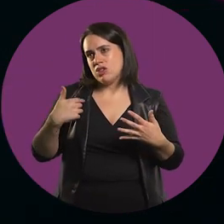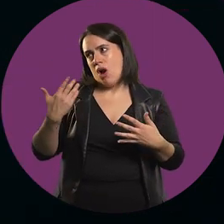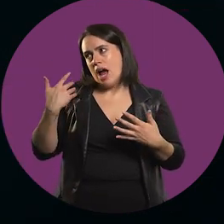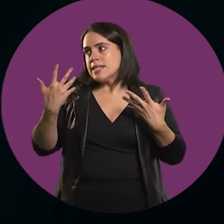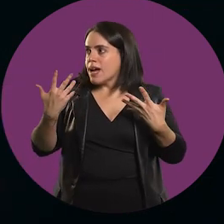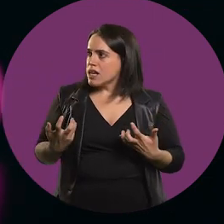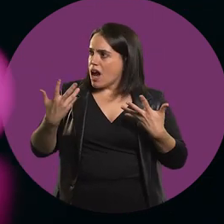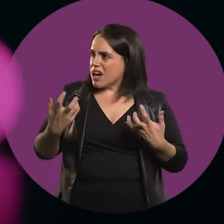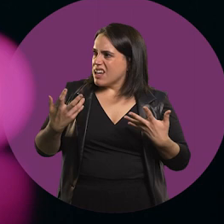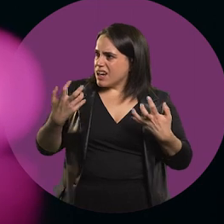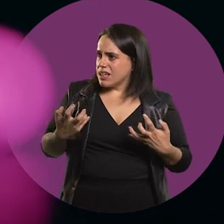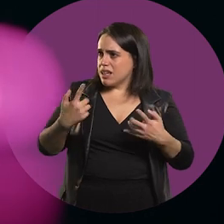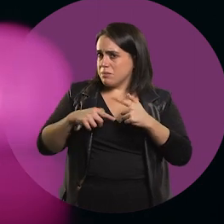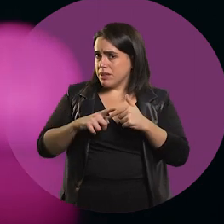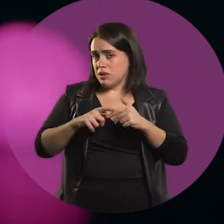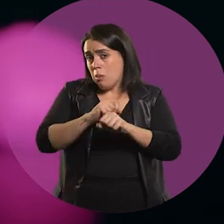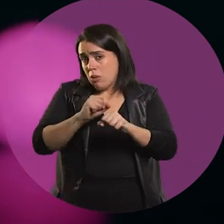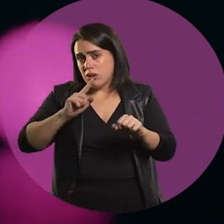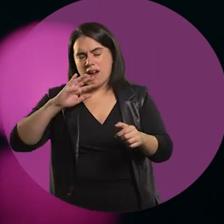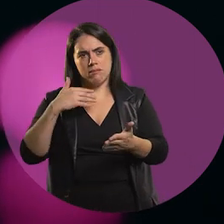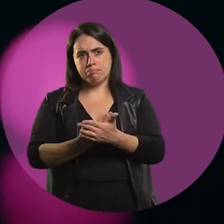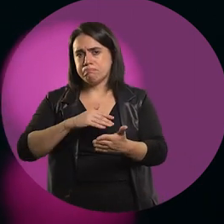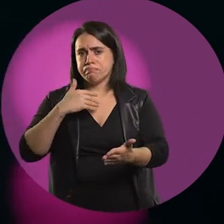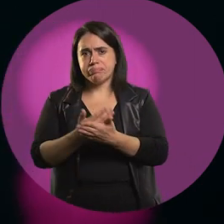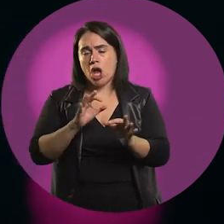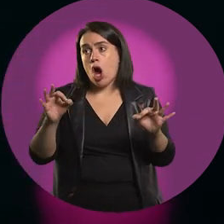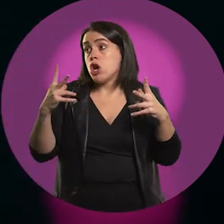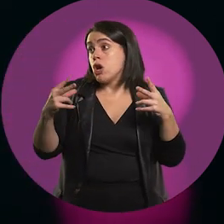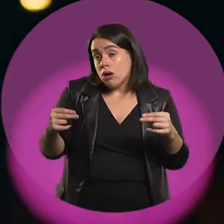en el quizás o en el no,